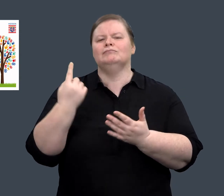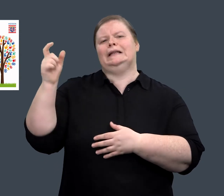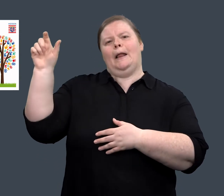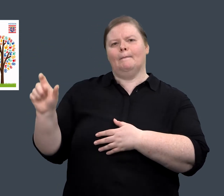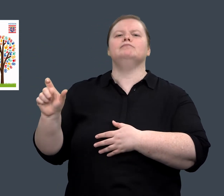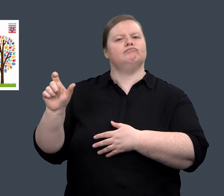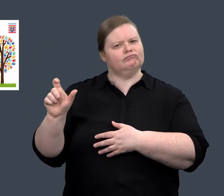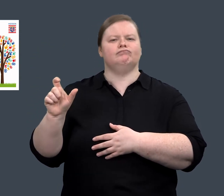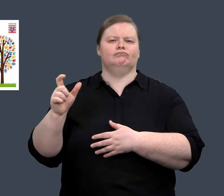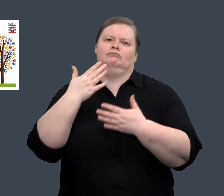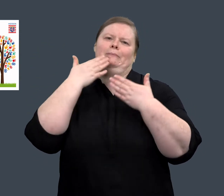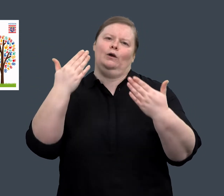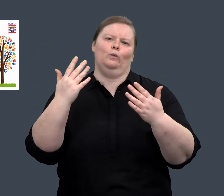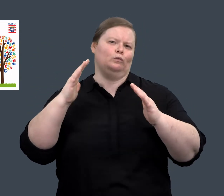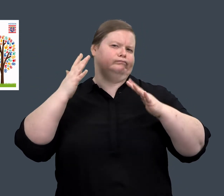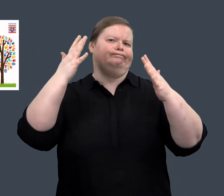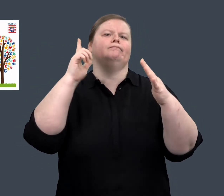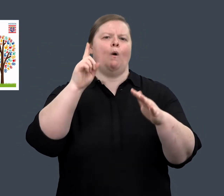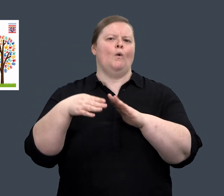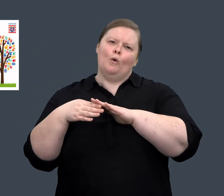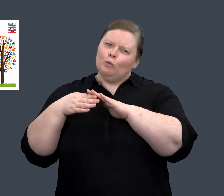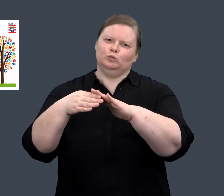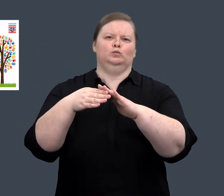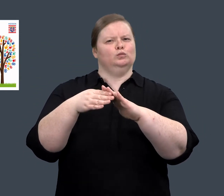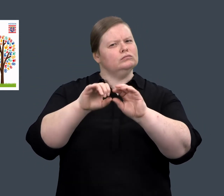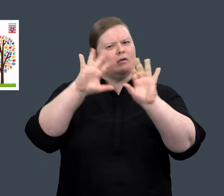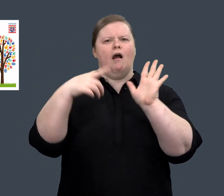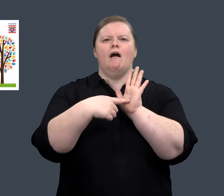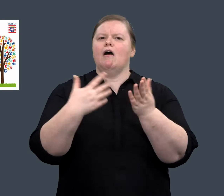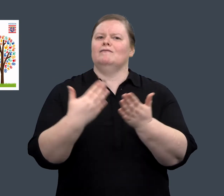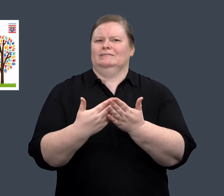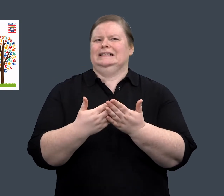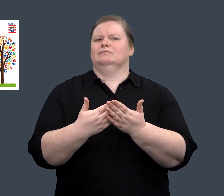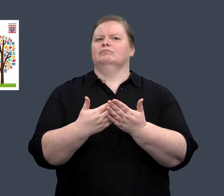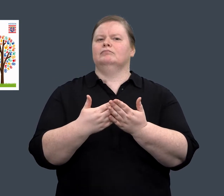begrüße und unterstütze ich ausdrücklich,